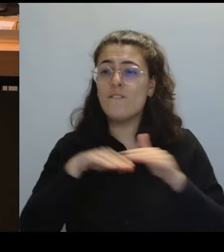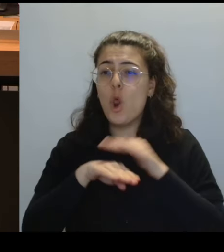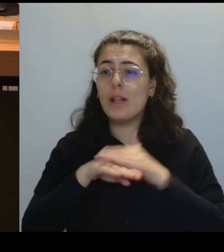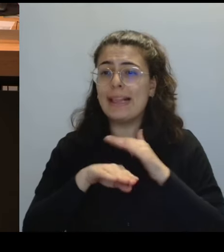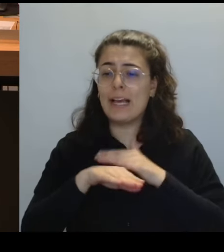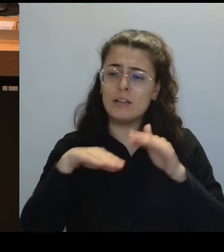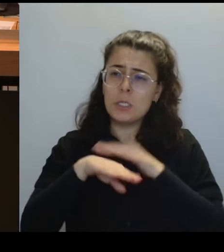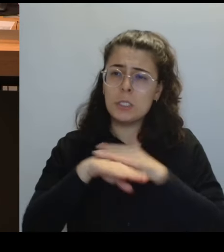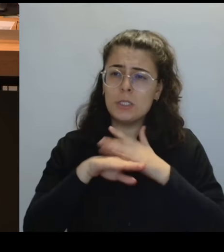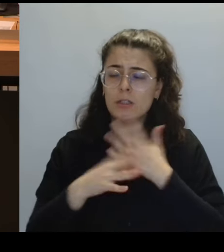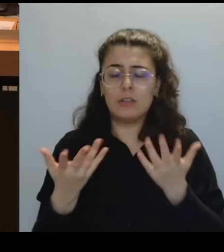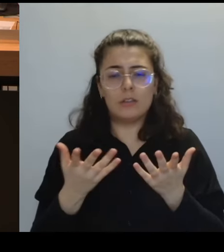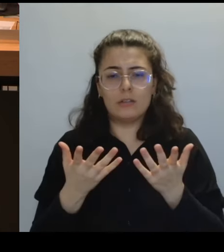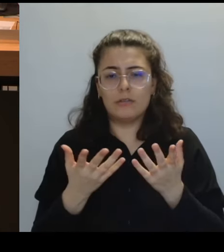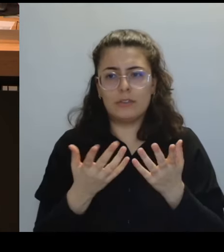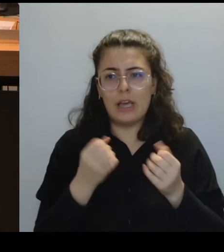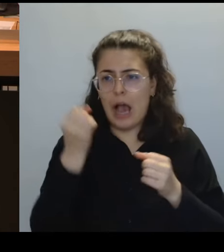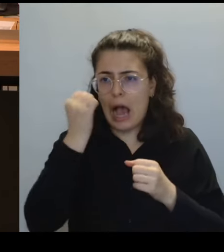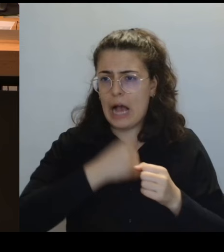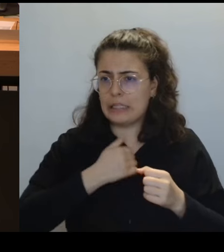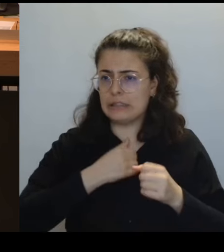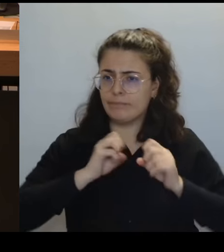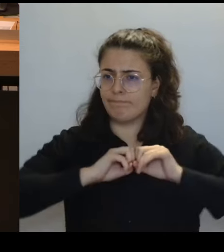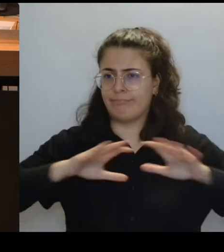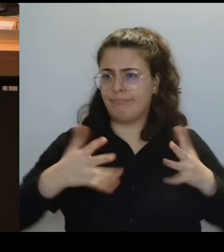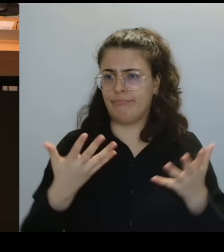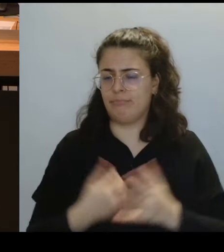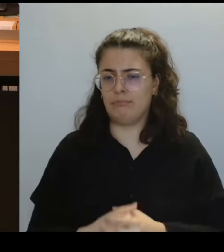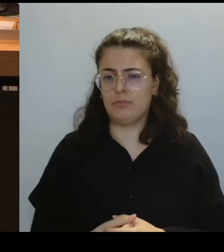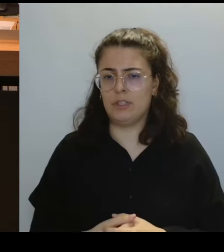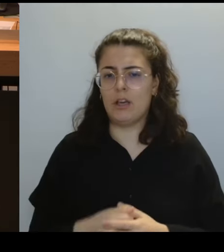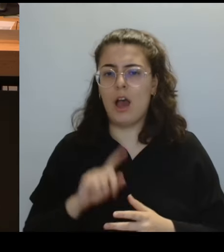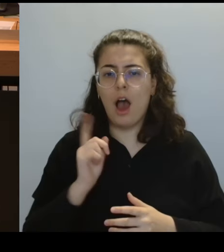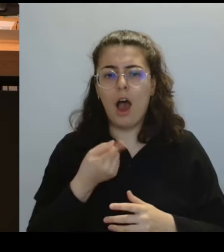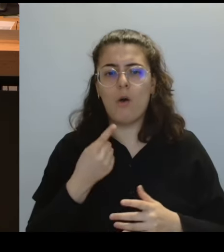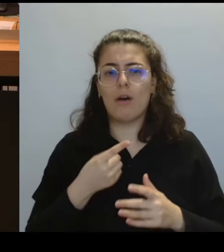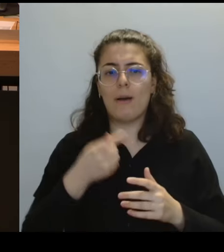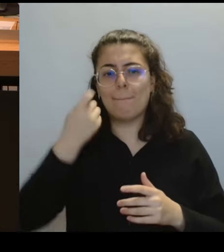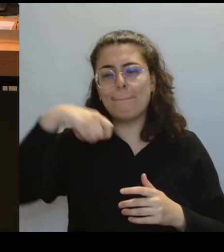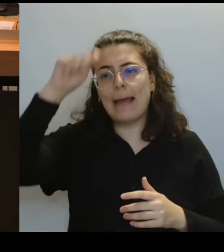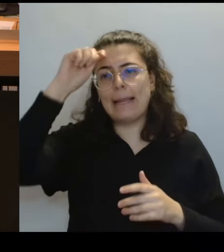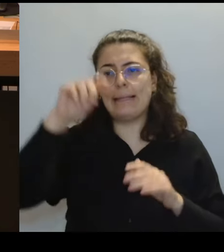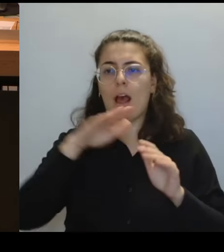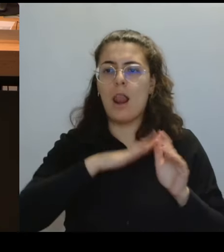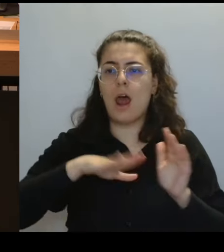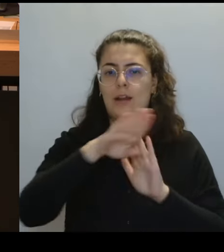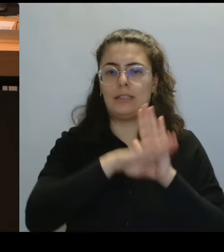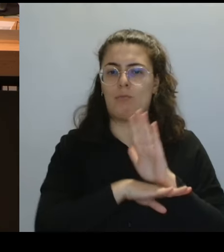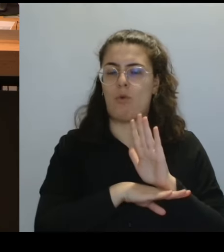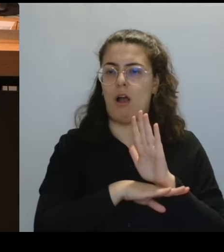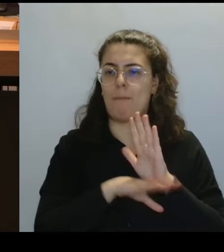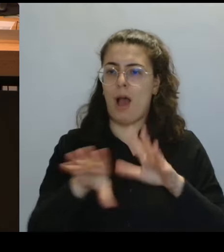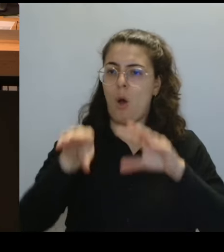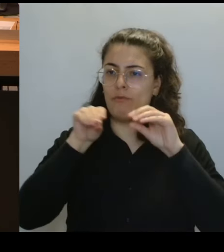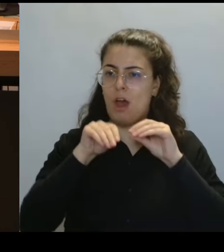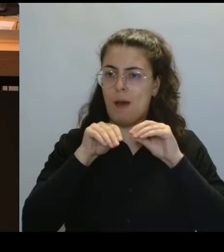Sie warnen vor Berliner Landesprogrammen zur Aufnahme von Kriegsflüchtlingen, obwohl die weder geplant noch existent sind.